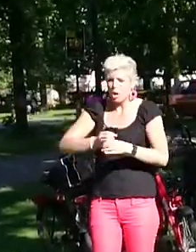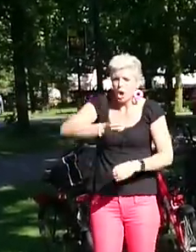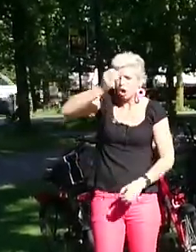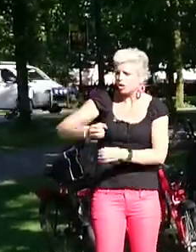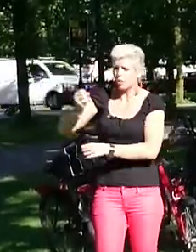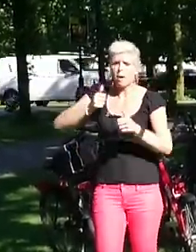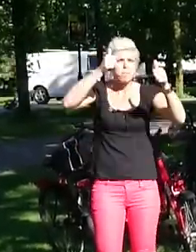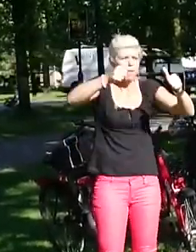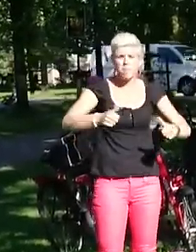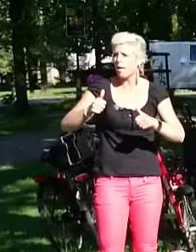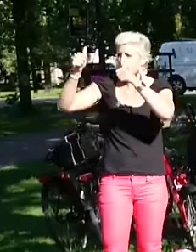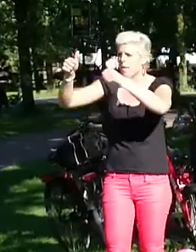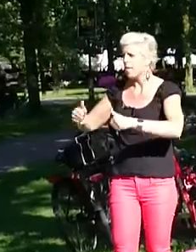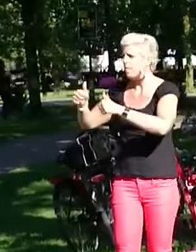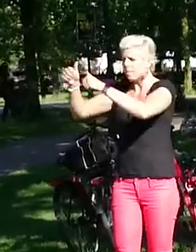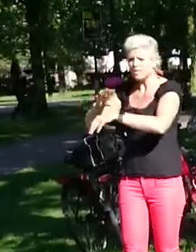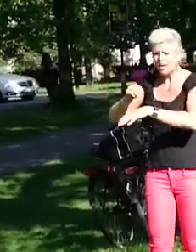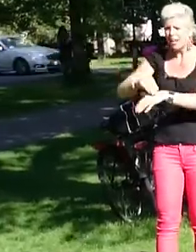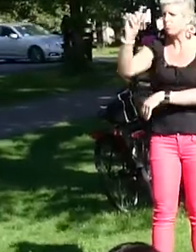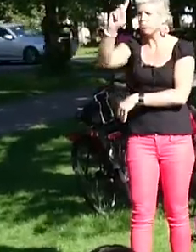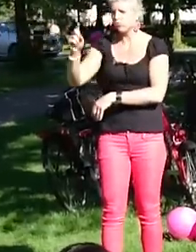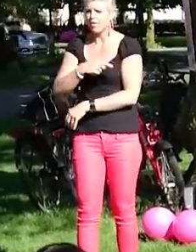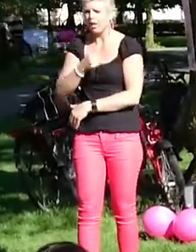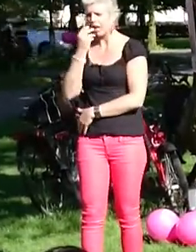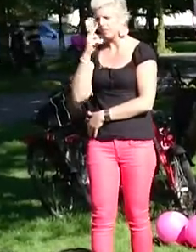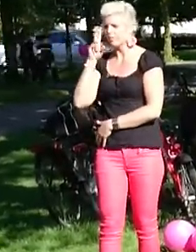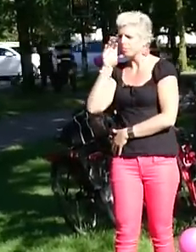Från Ystad till Haparanda ser vi deras valaffischer.